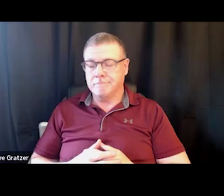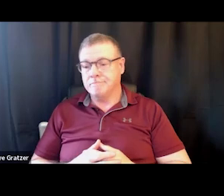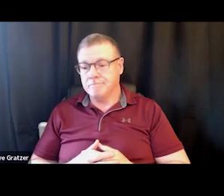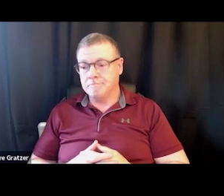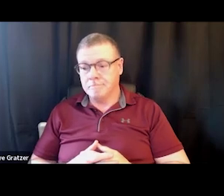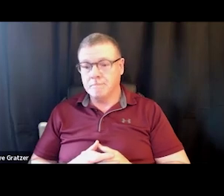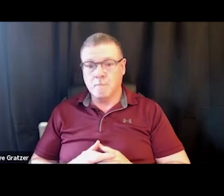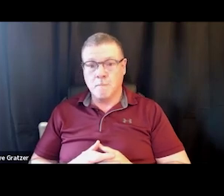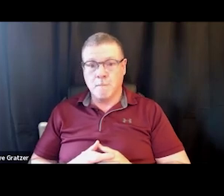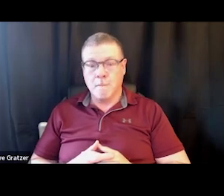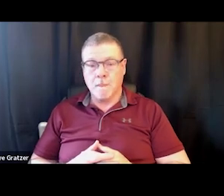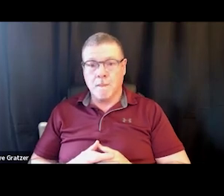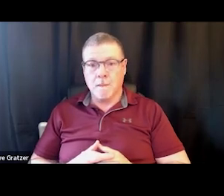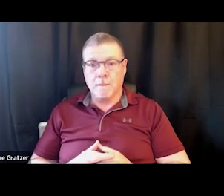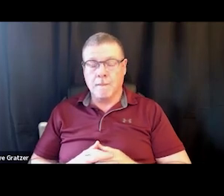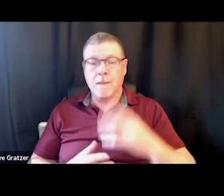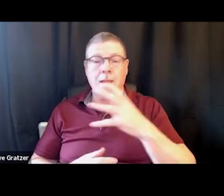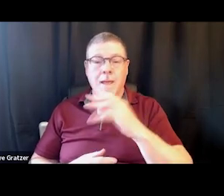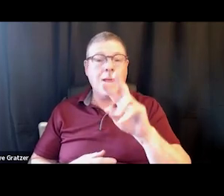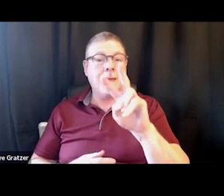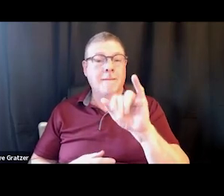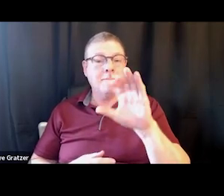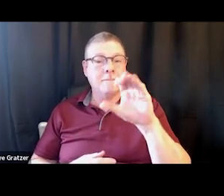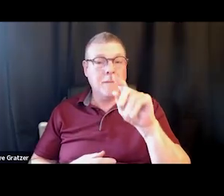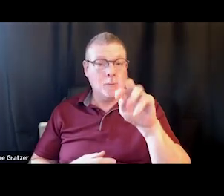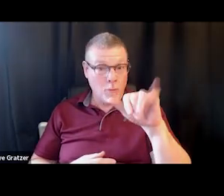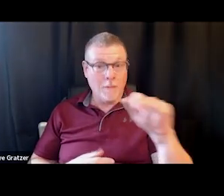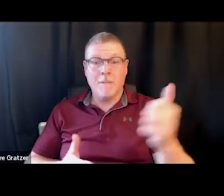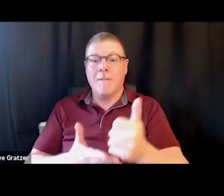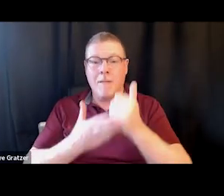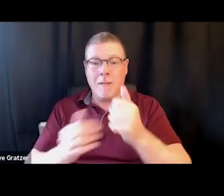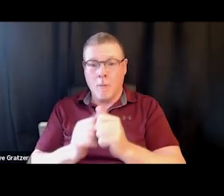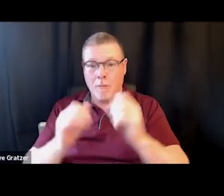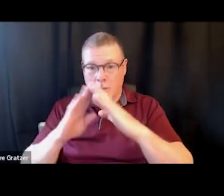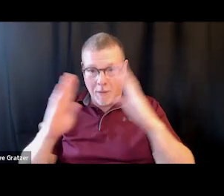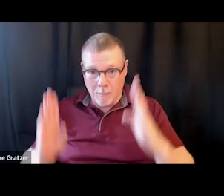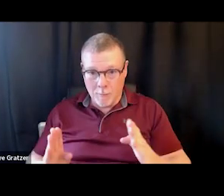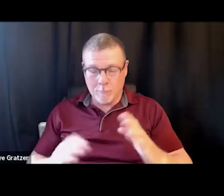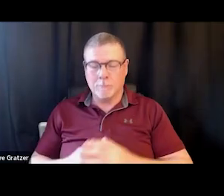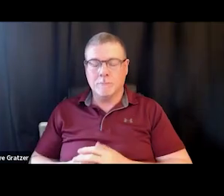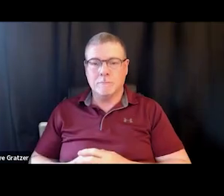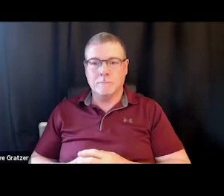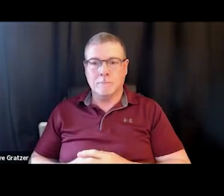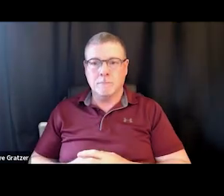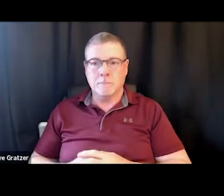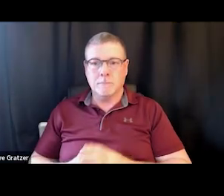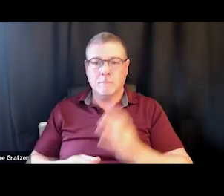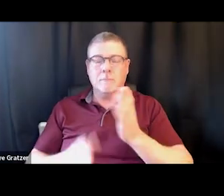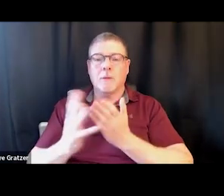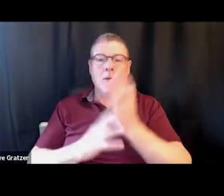Y con Victoria también, ella me ayudó con la vivienda a través del centro de independencia.